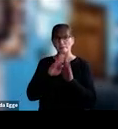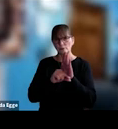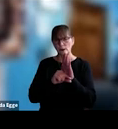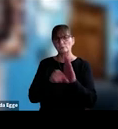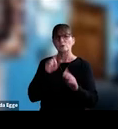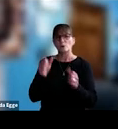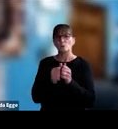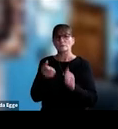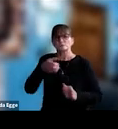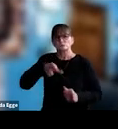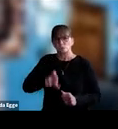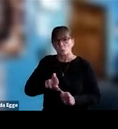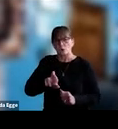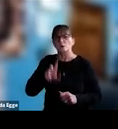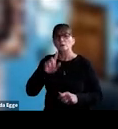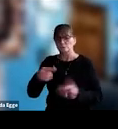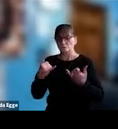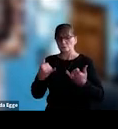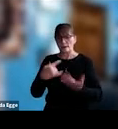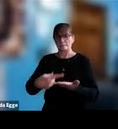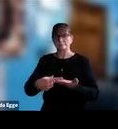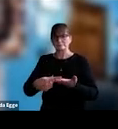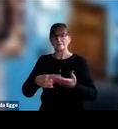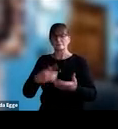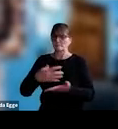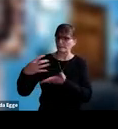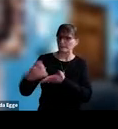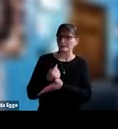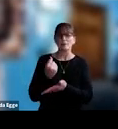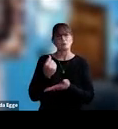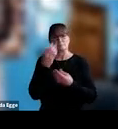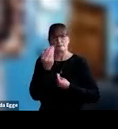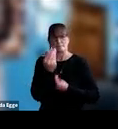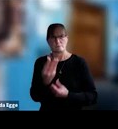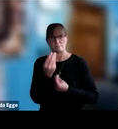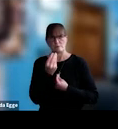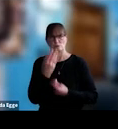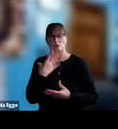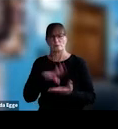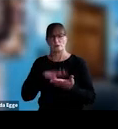Hoy voy a hablar sobre cómo tomar la información que han aprendido de la presentación de Natasha